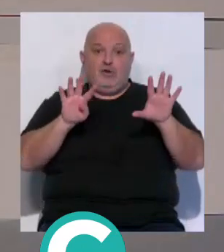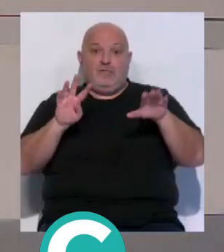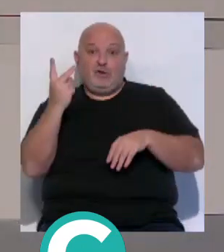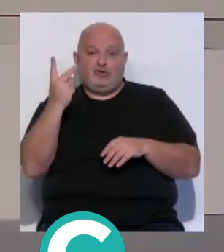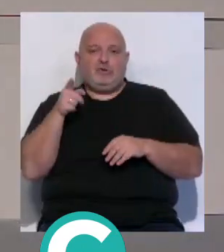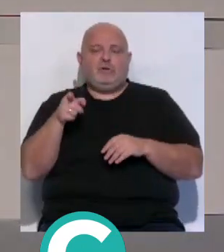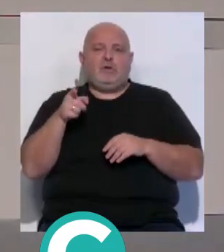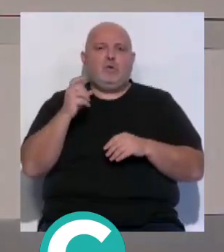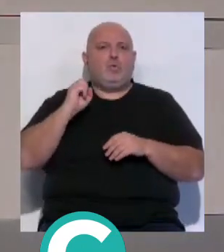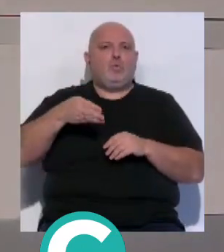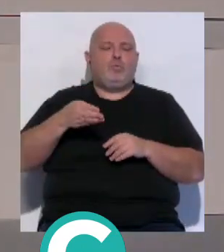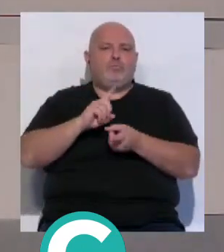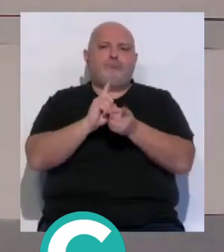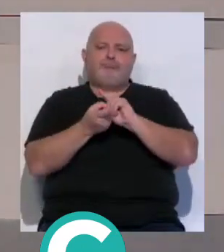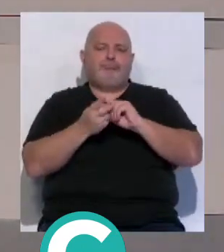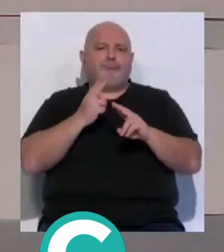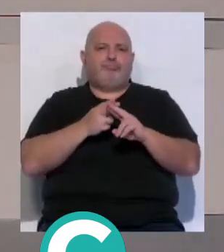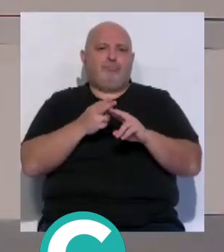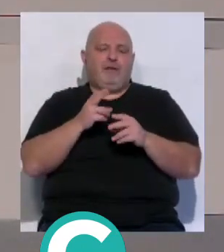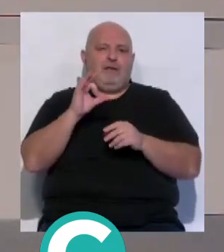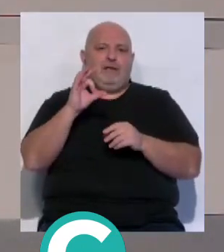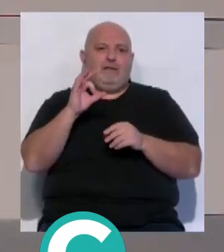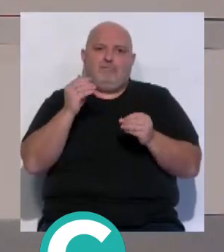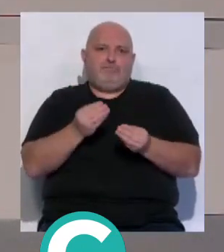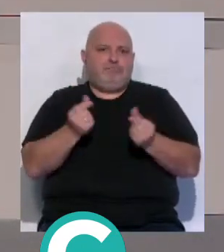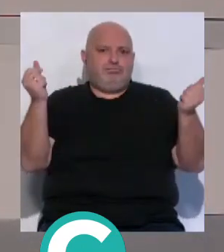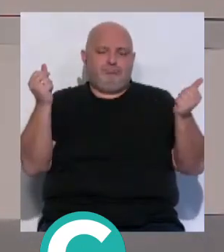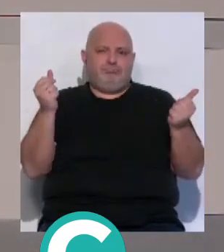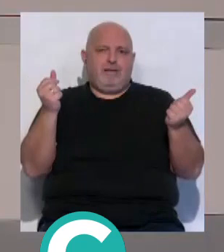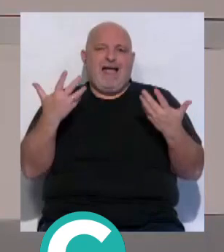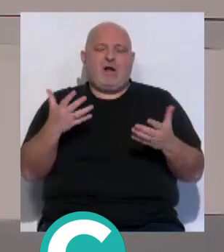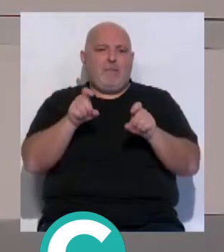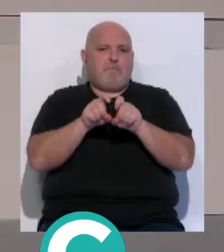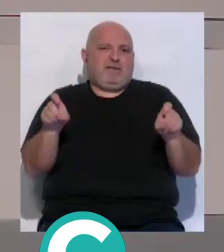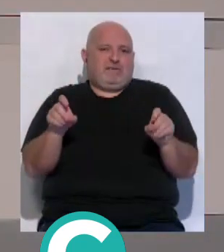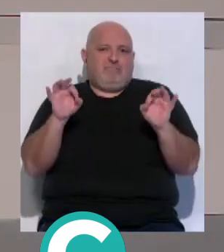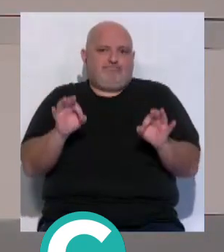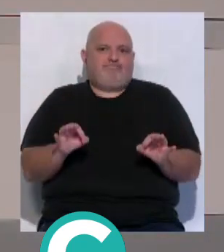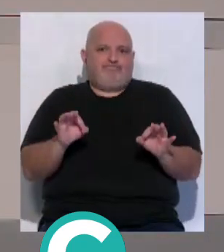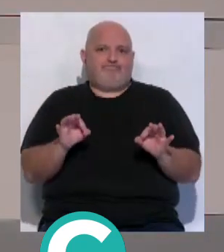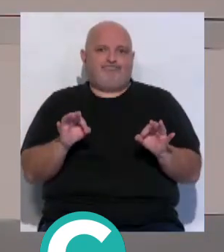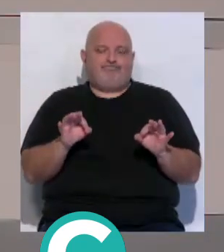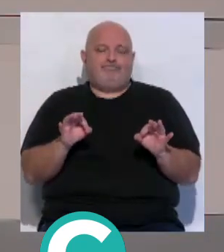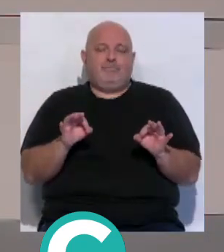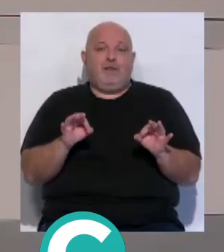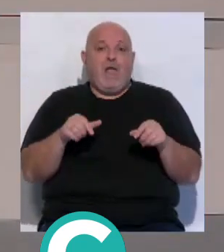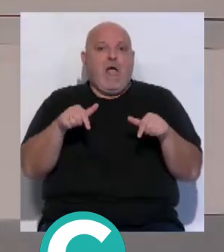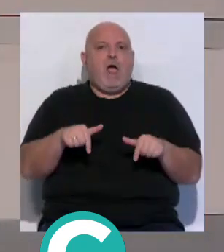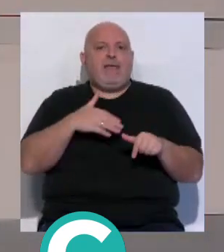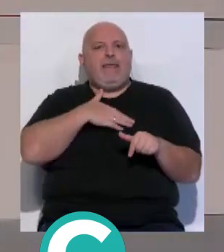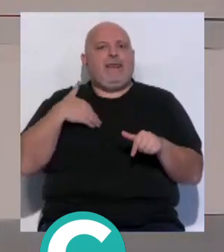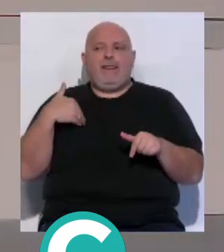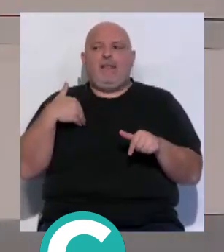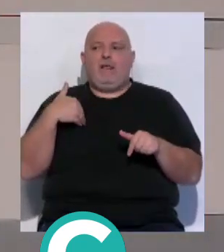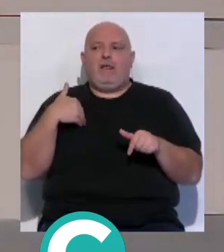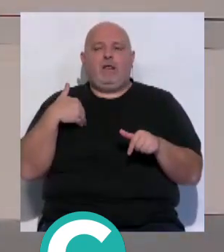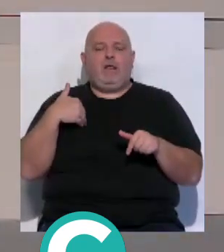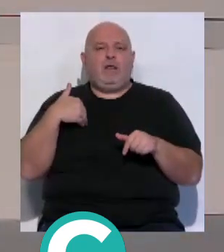los clubes de fútbol pasaron a mejor vida son empresas y ahora se pretende echar al empresario